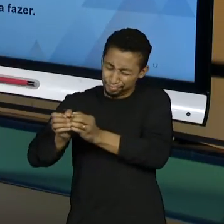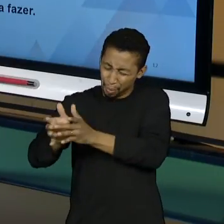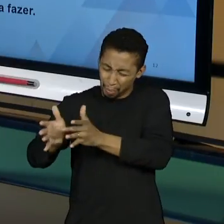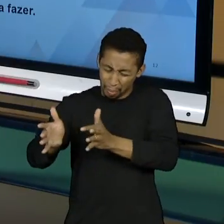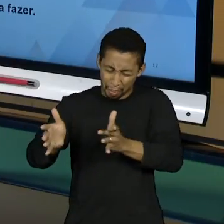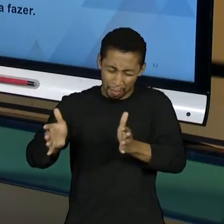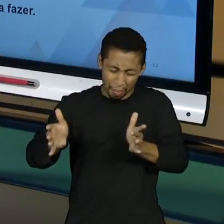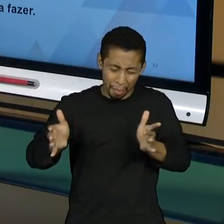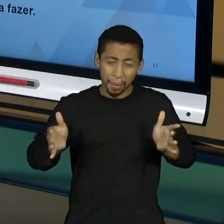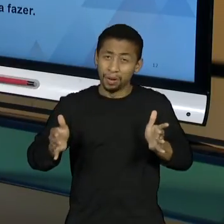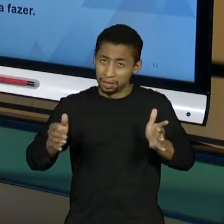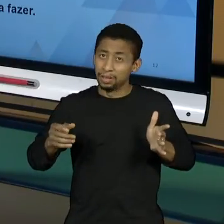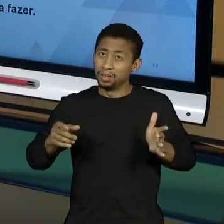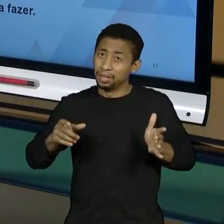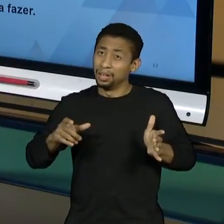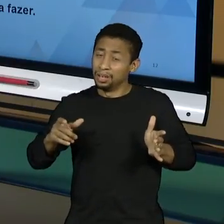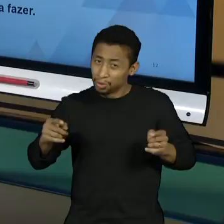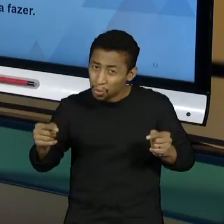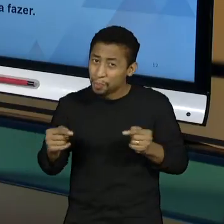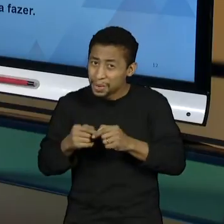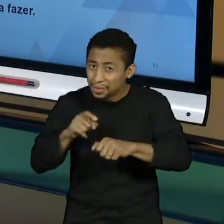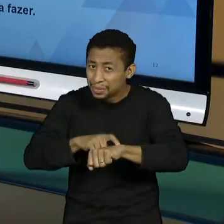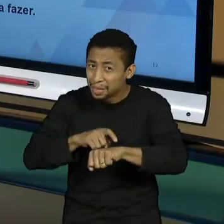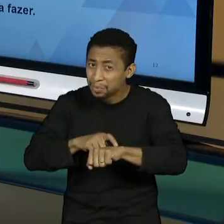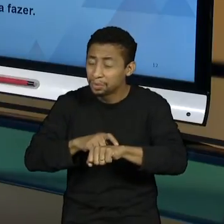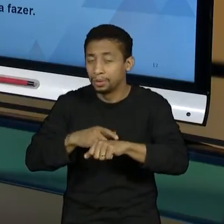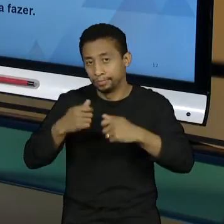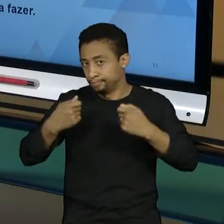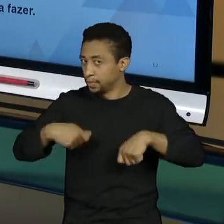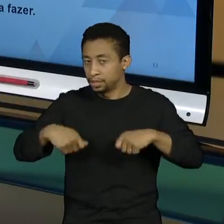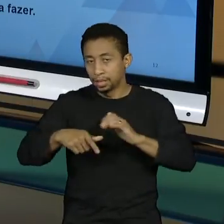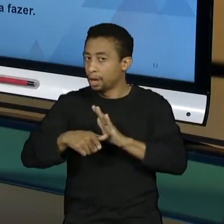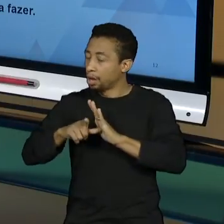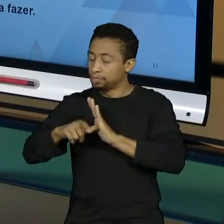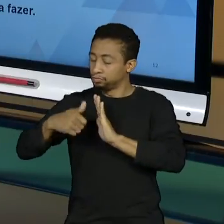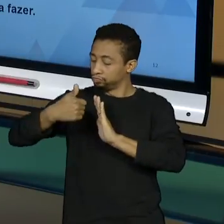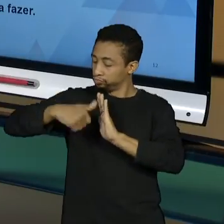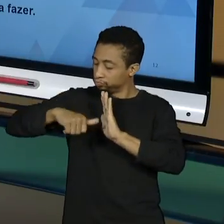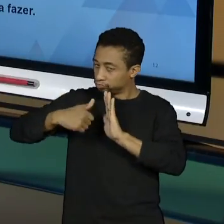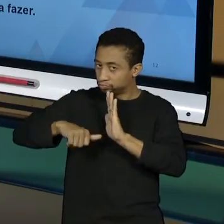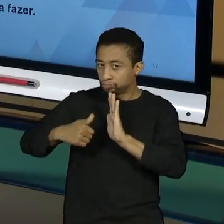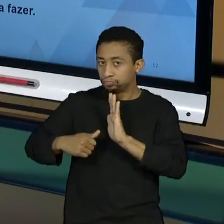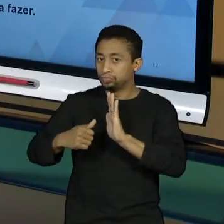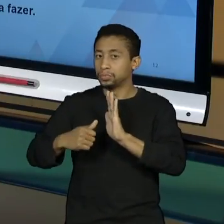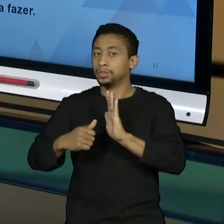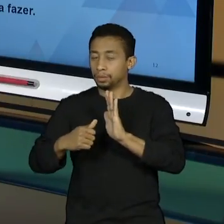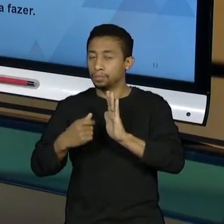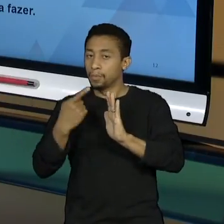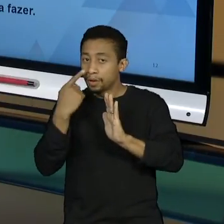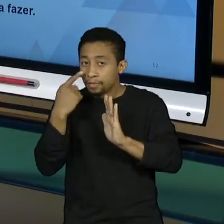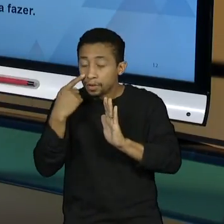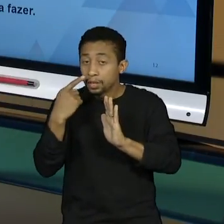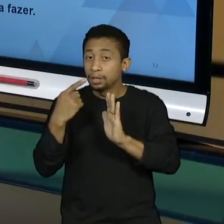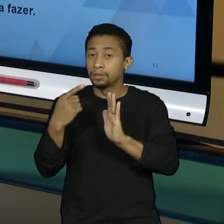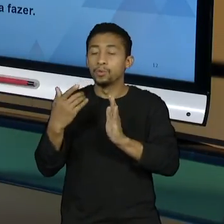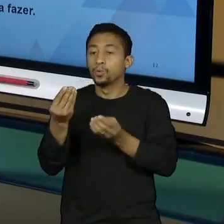RASA, ISSO SEMPRE VAI ACONTECER. AVALIE ALÉM DISSO, AVALIE QUAIS OS CAMINHOS QUE VOCÊ DEVERIA